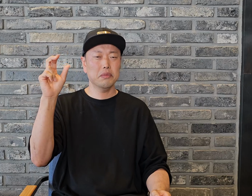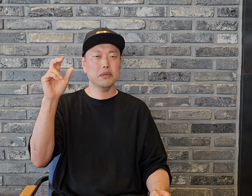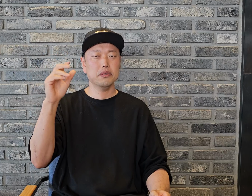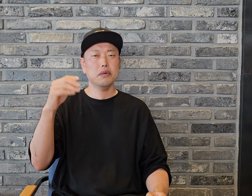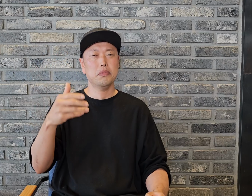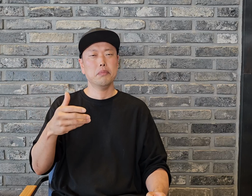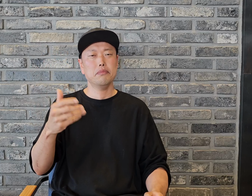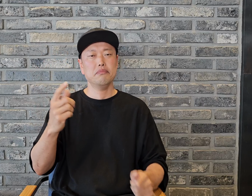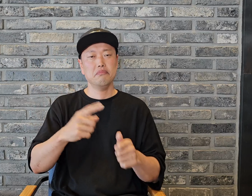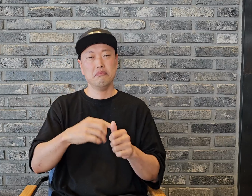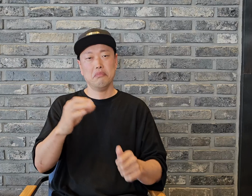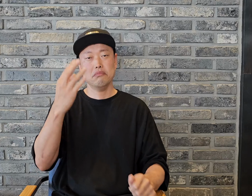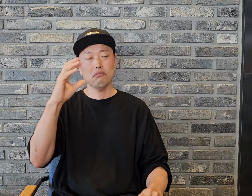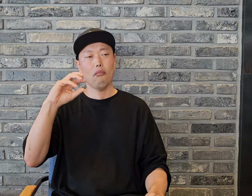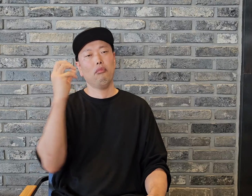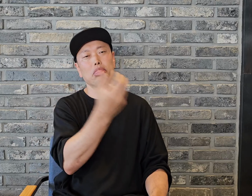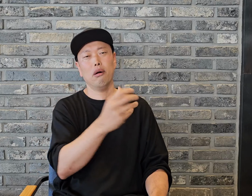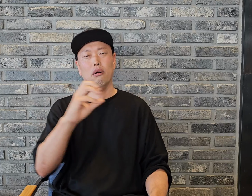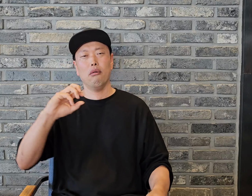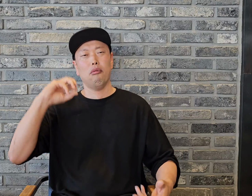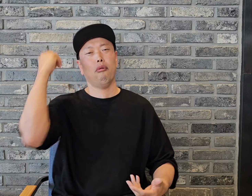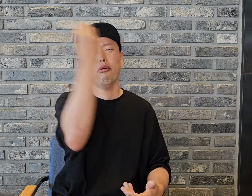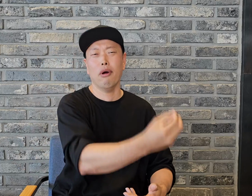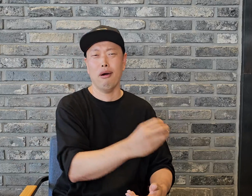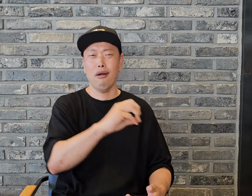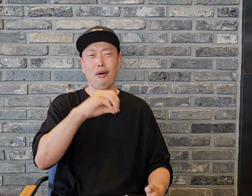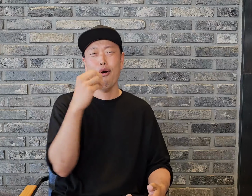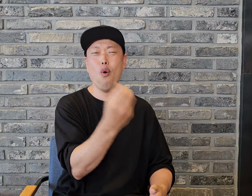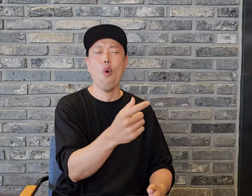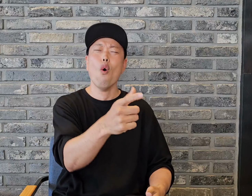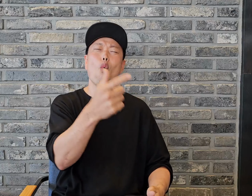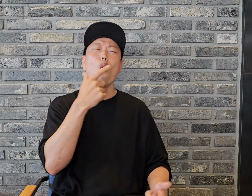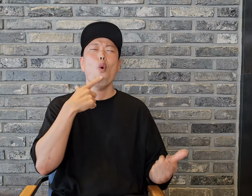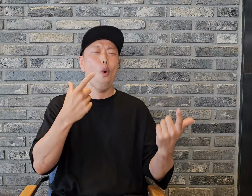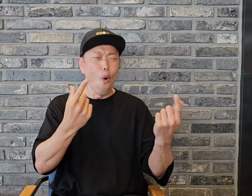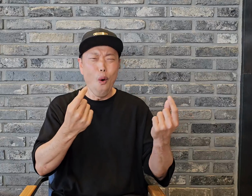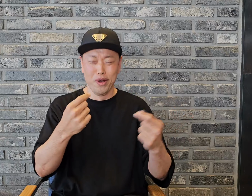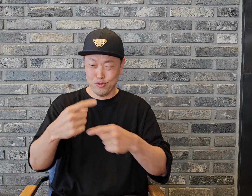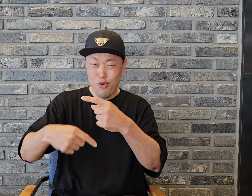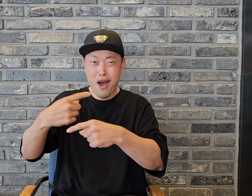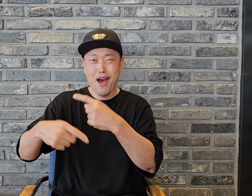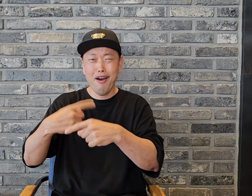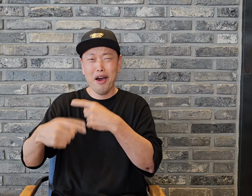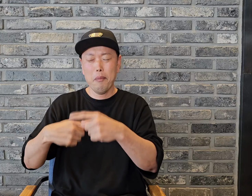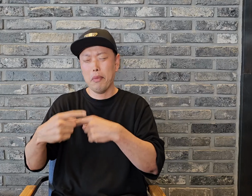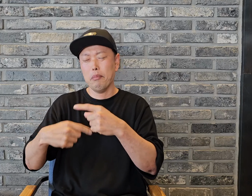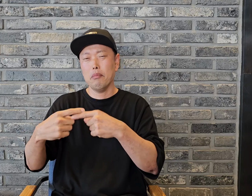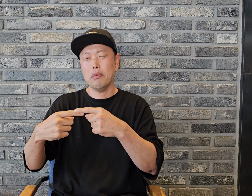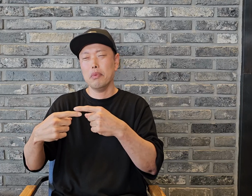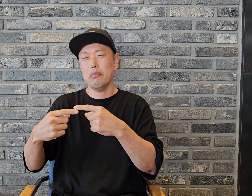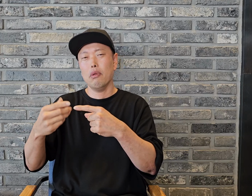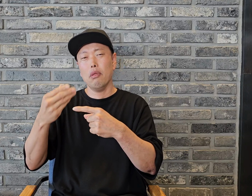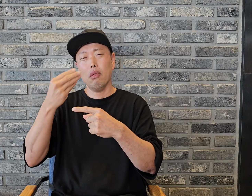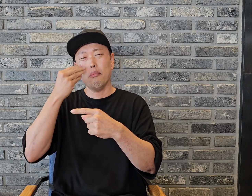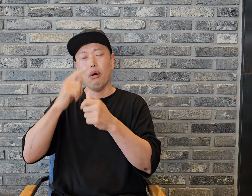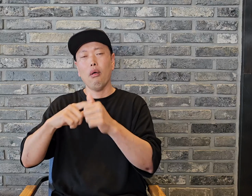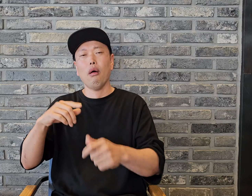맨날 직구를 던지다 점차 시간이 흐르면 다양한 포즈로 던지듯이 수어도 마찬가지예요 수어를 하다 연습을 더 해 익숙해지면